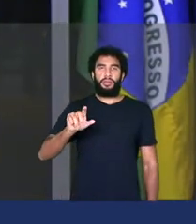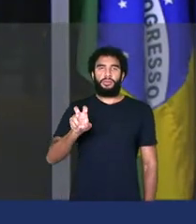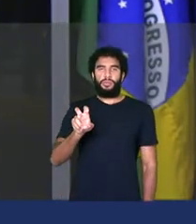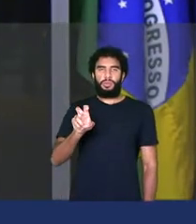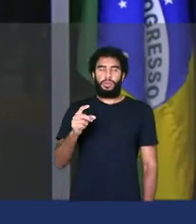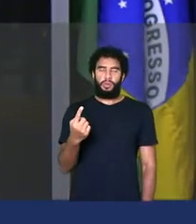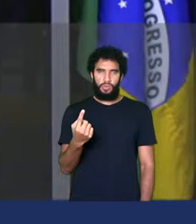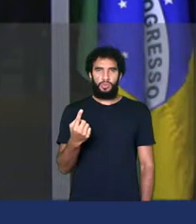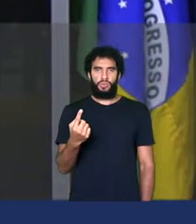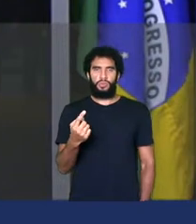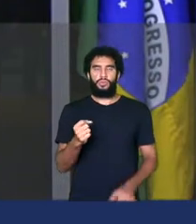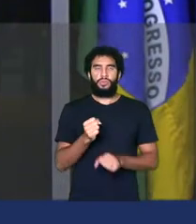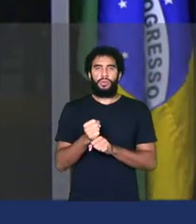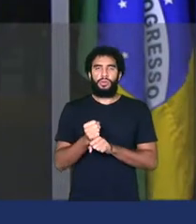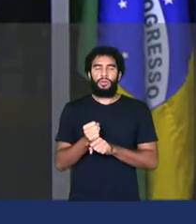AQUI DA MINHA PL 5104 DE 2020,